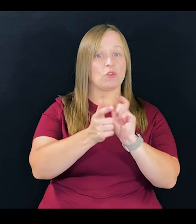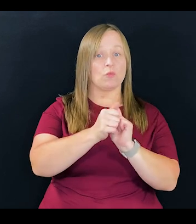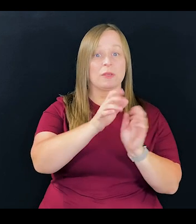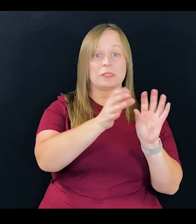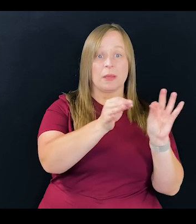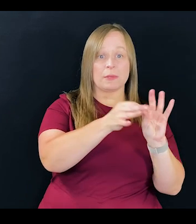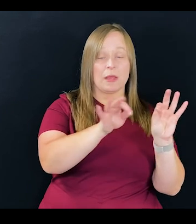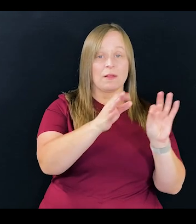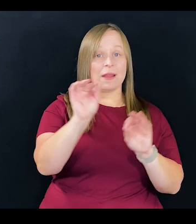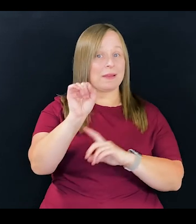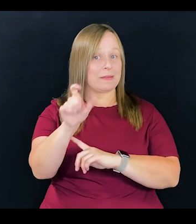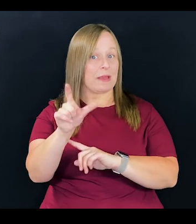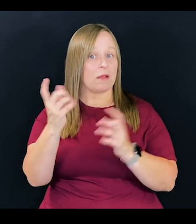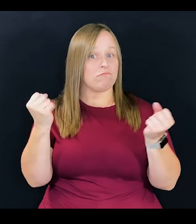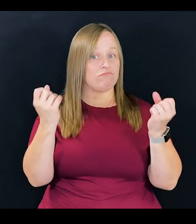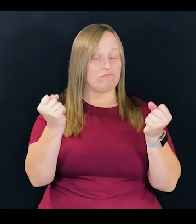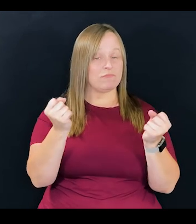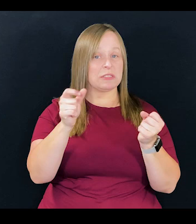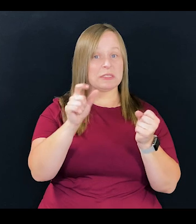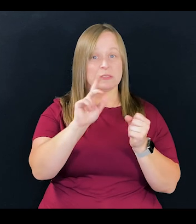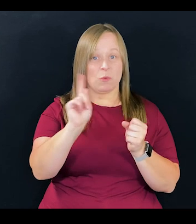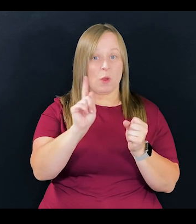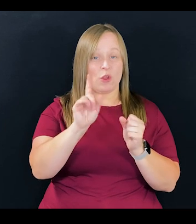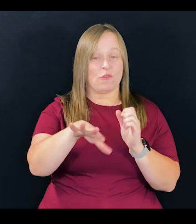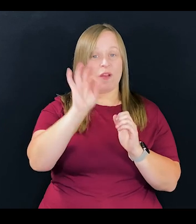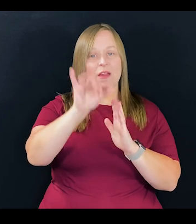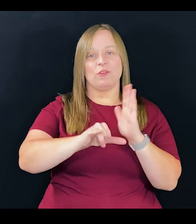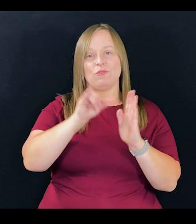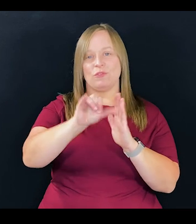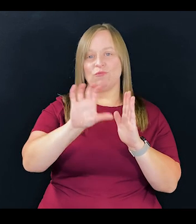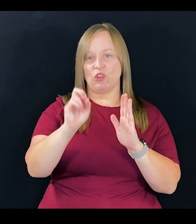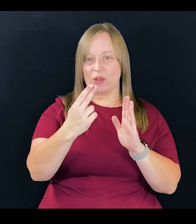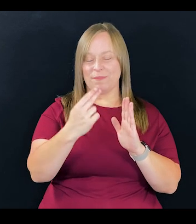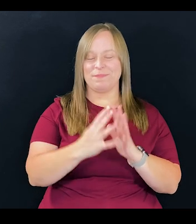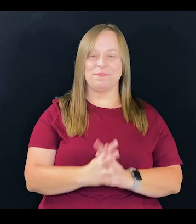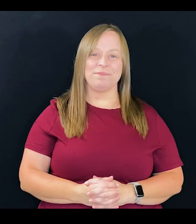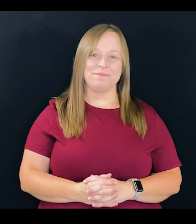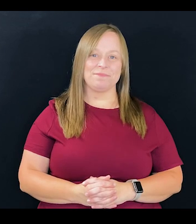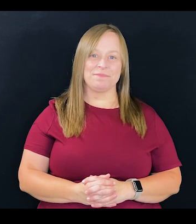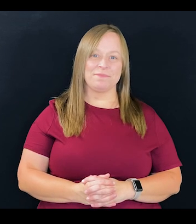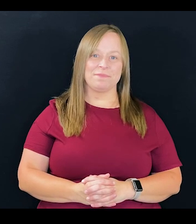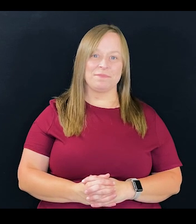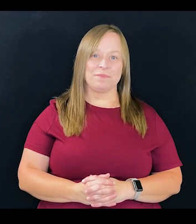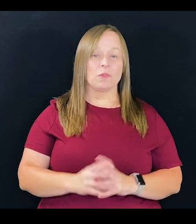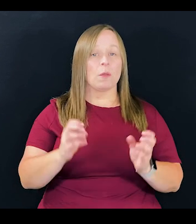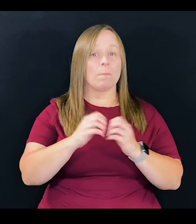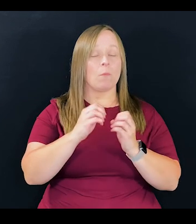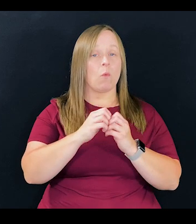La versión con subtítulos y ASL de este podcast está disponible en nuestro canal de YouTube.